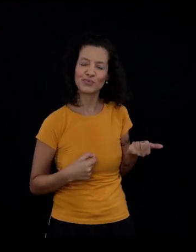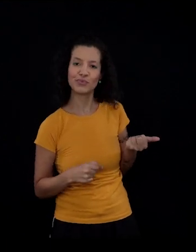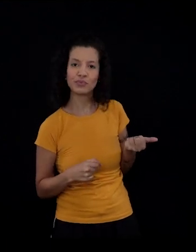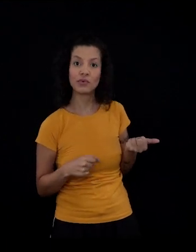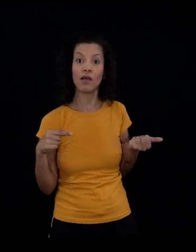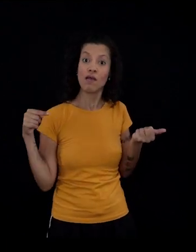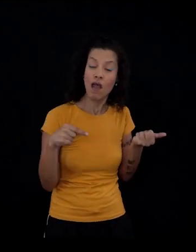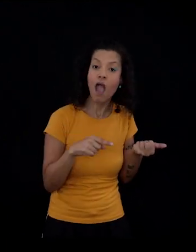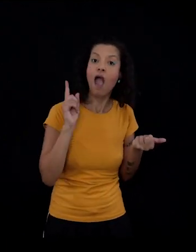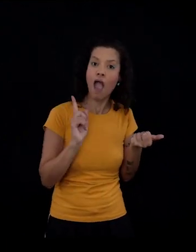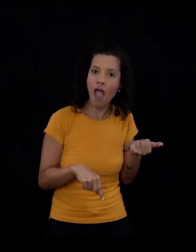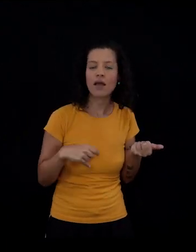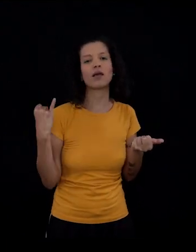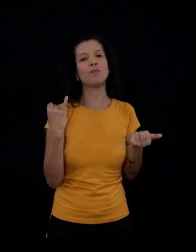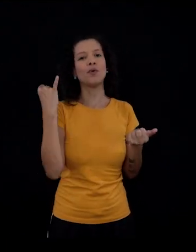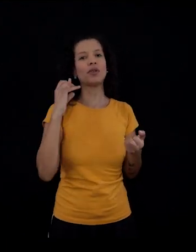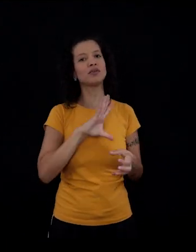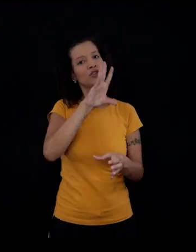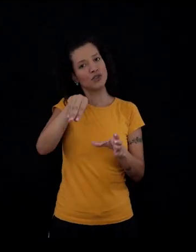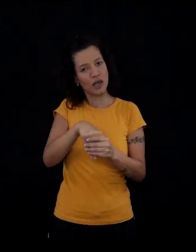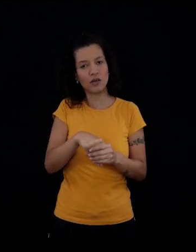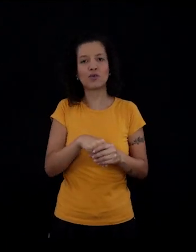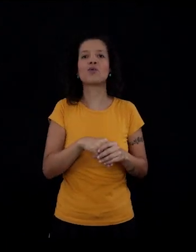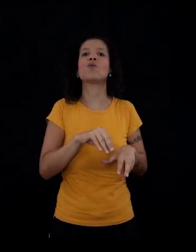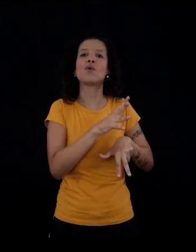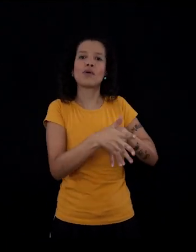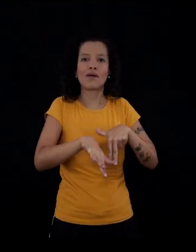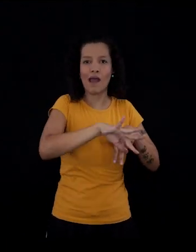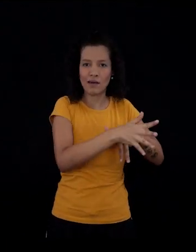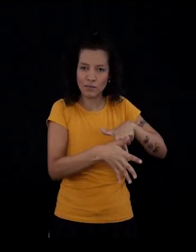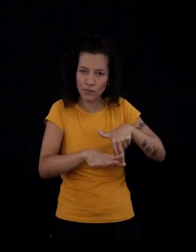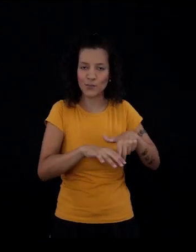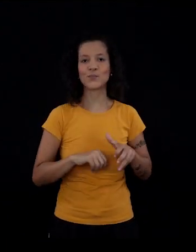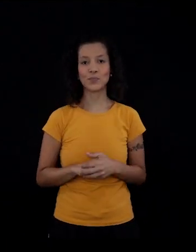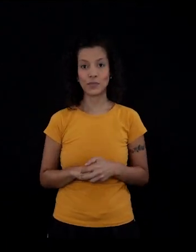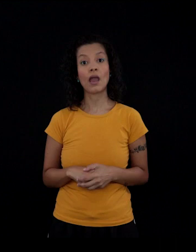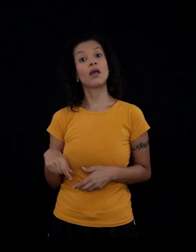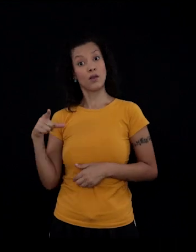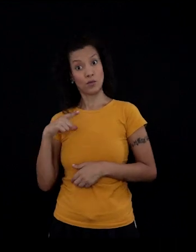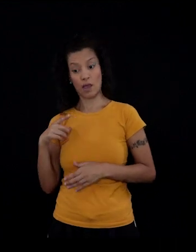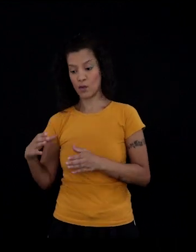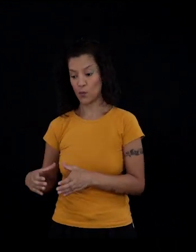e passou a ser um elemento importante dentro do carimbó. Nós tínhamos o curimbó